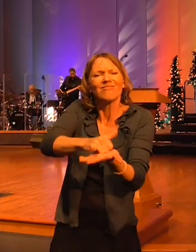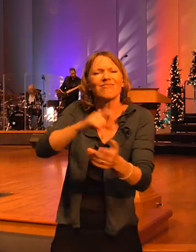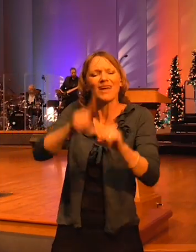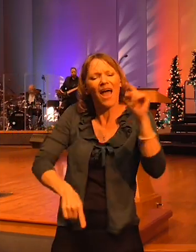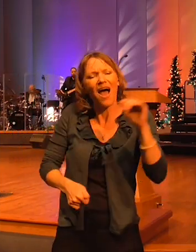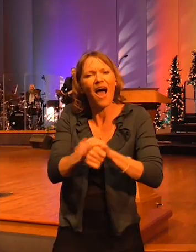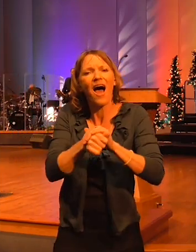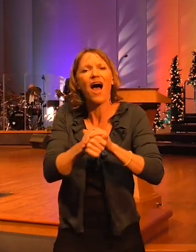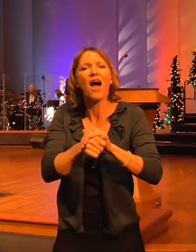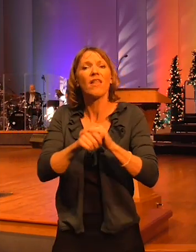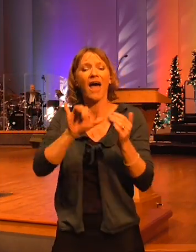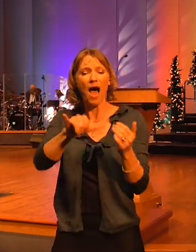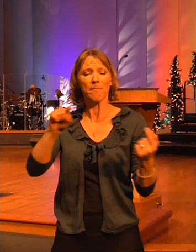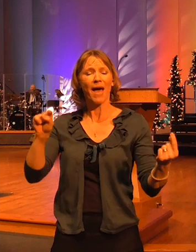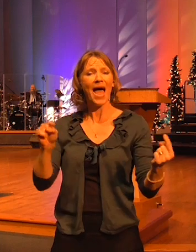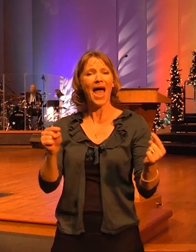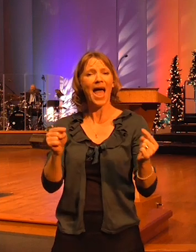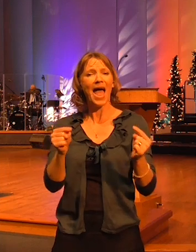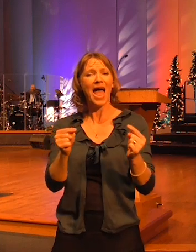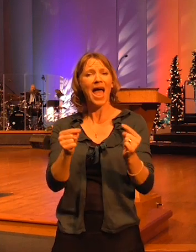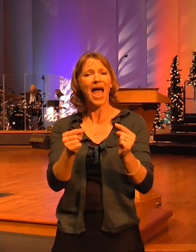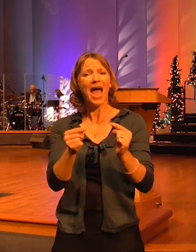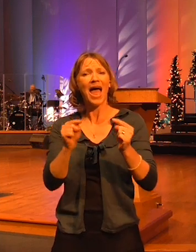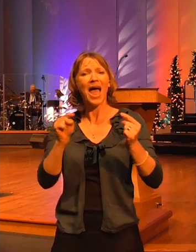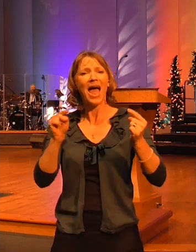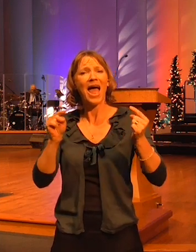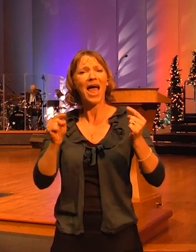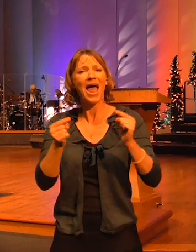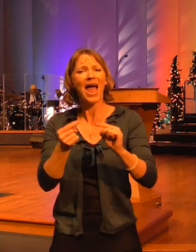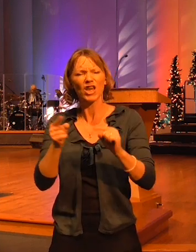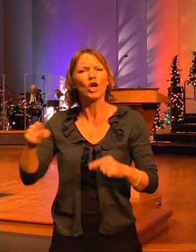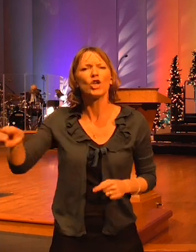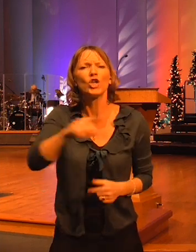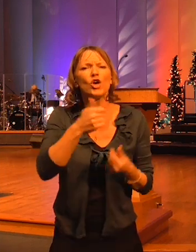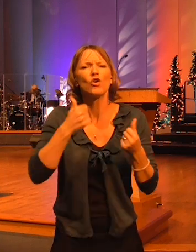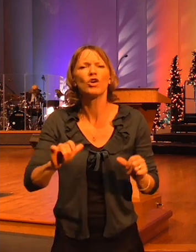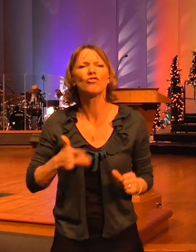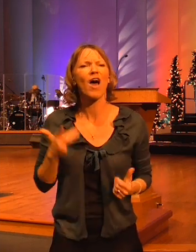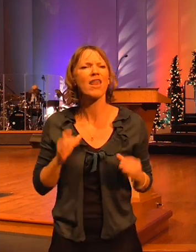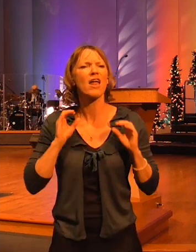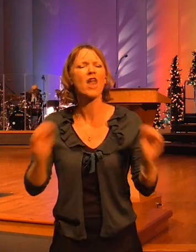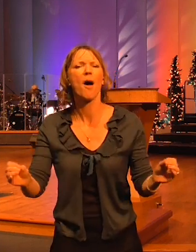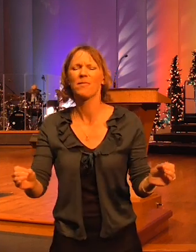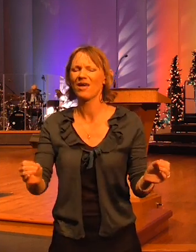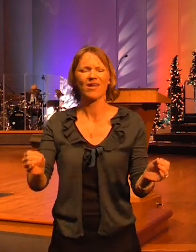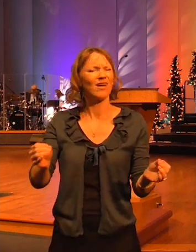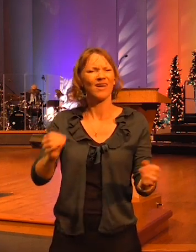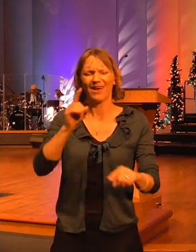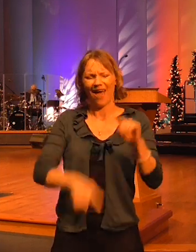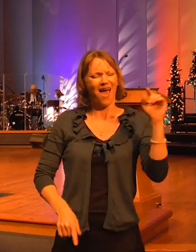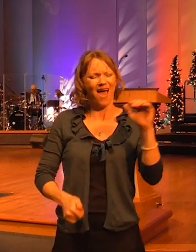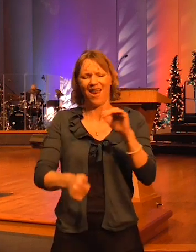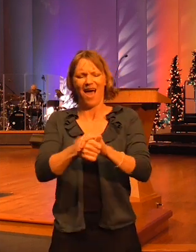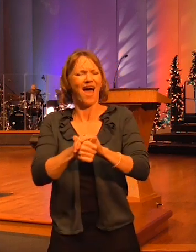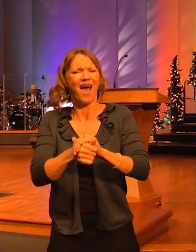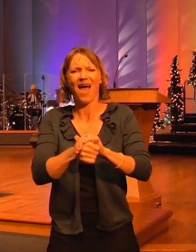dolor puedes intentar conocerme no hay ningún lugar donde esconderse del